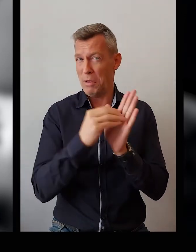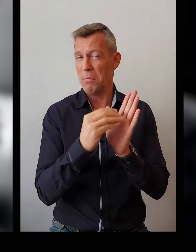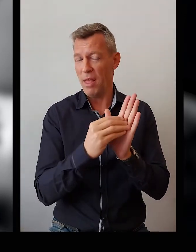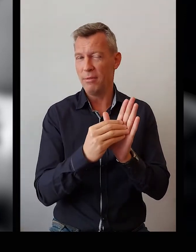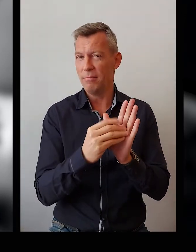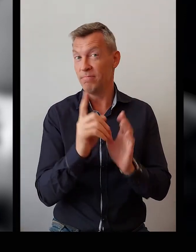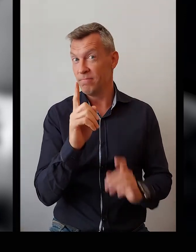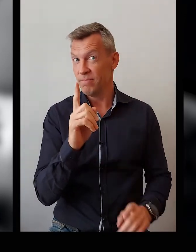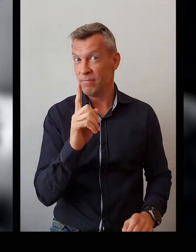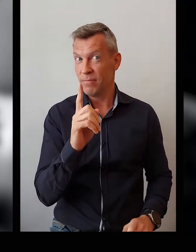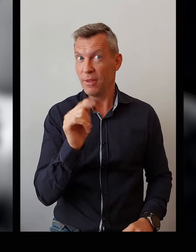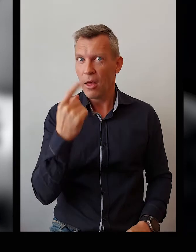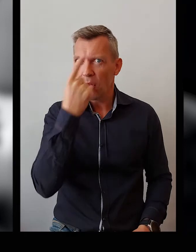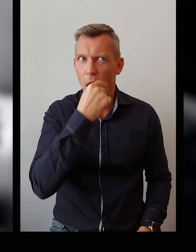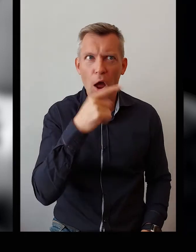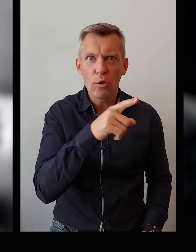de az arcotokat,